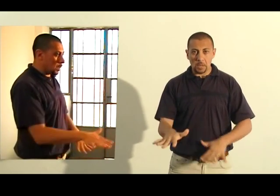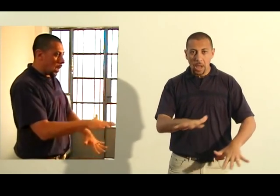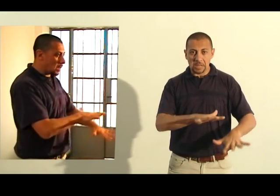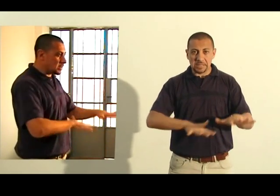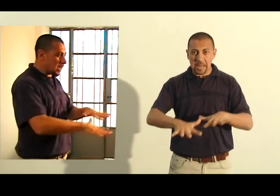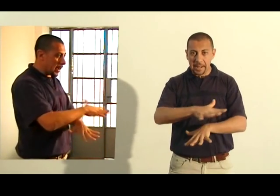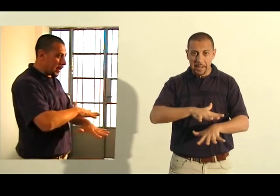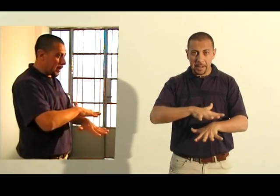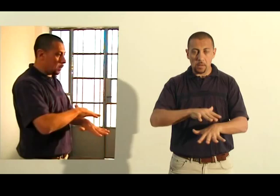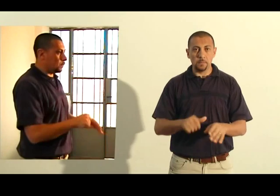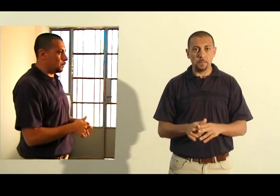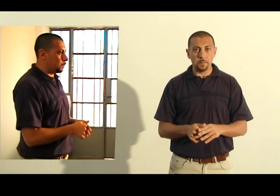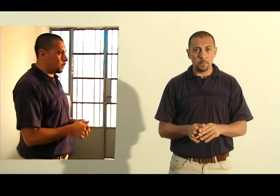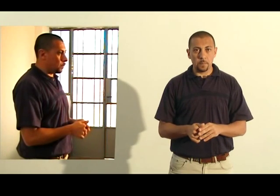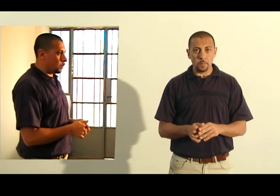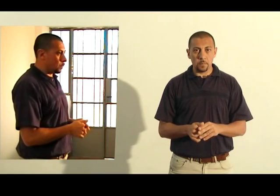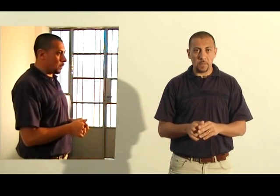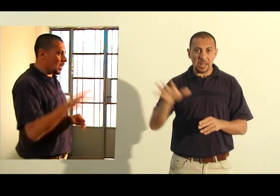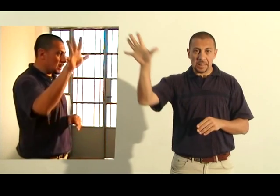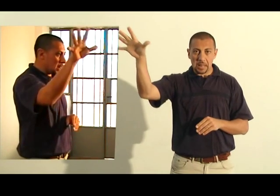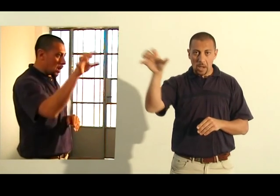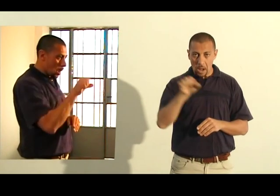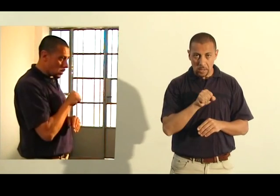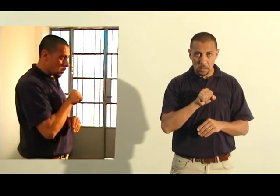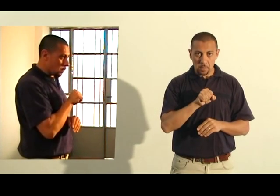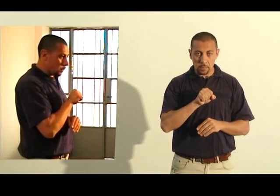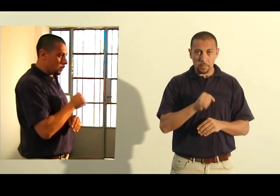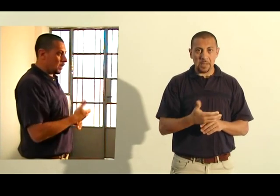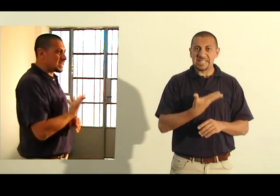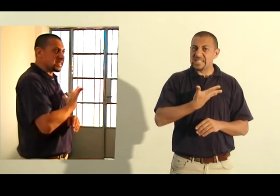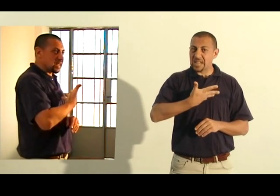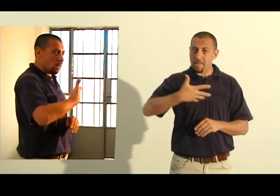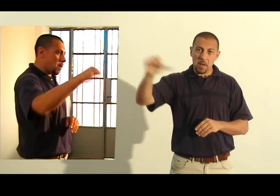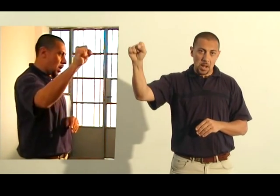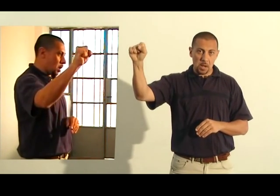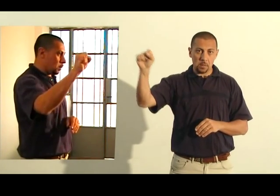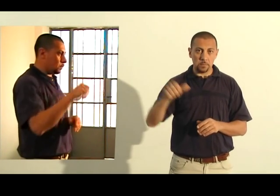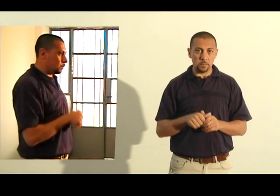HACER TRAER LLEVAR